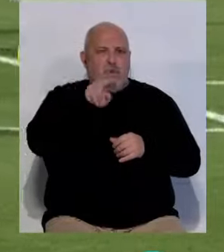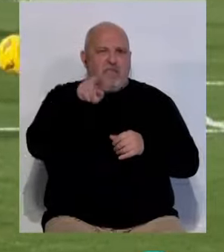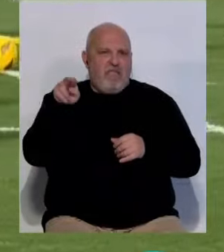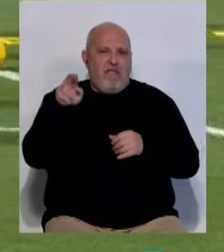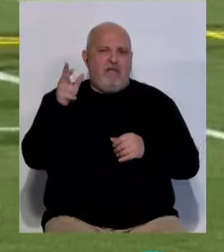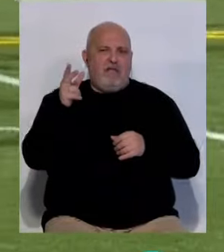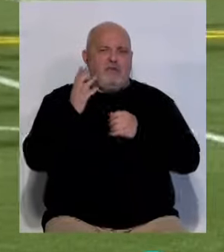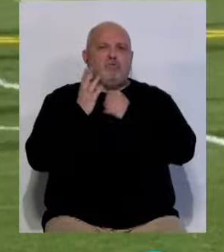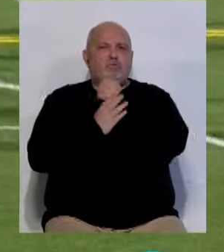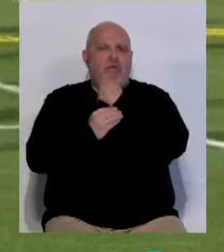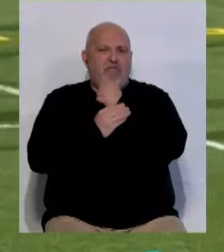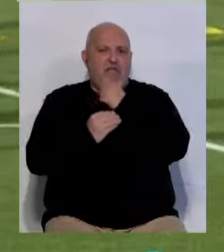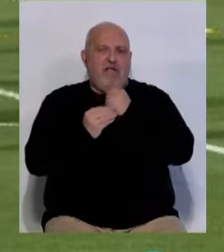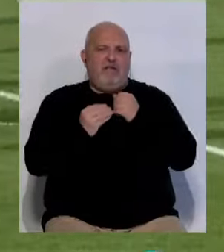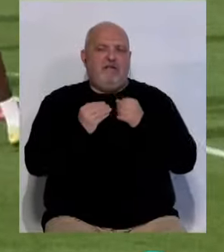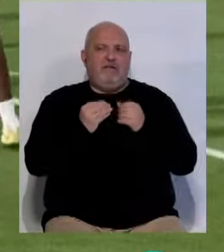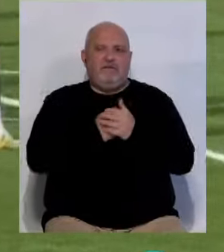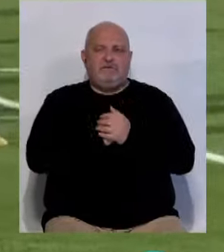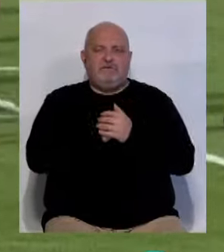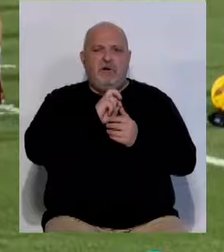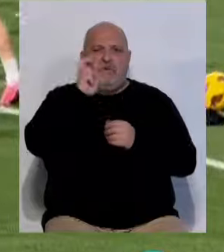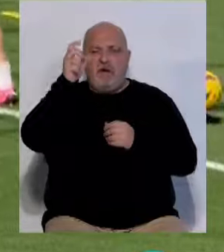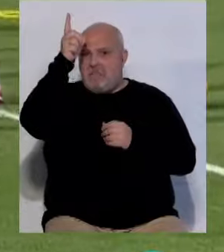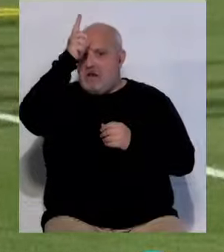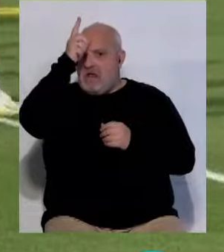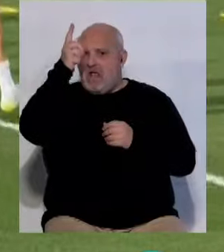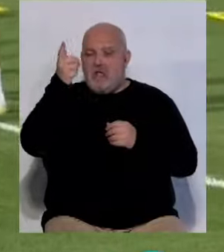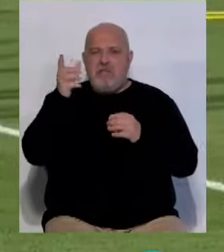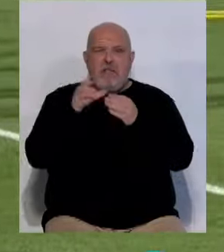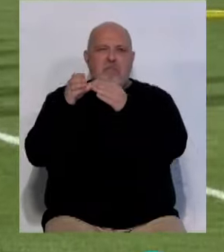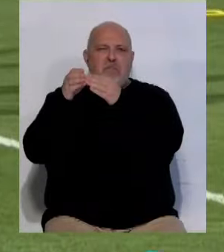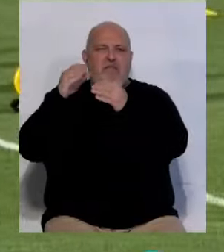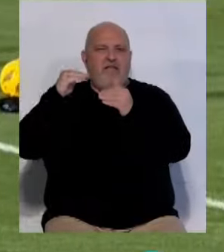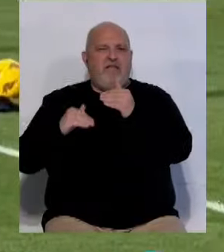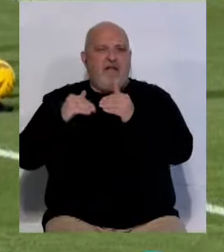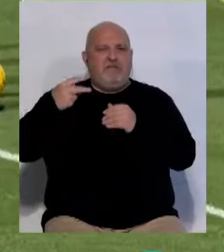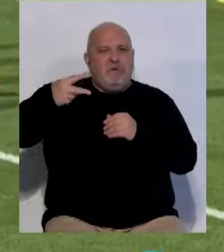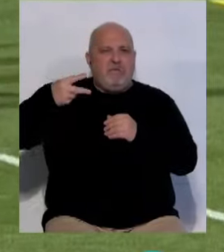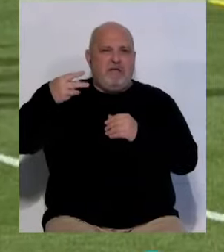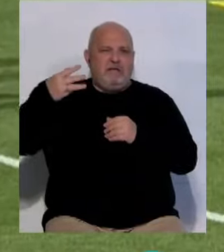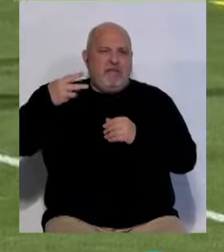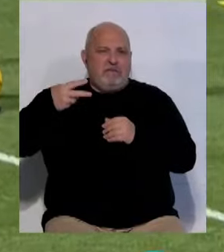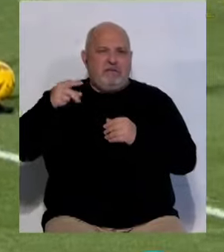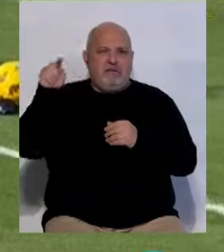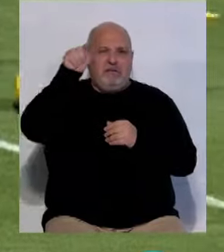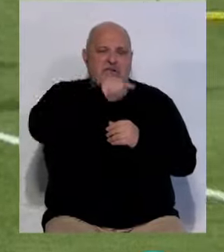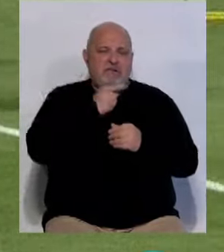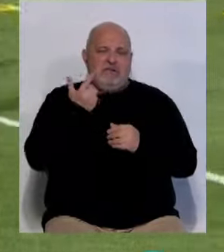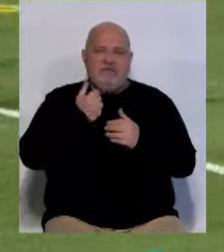otro ha jugado un minuto en Alemania es decir que tampoco tienen un un bagaje espectacular ha jugado